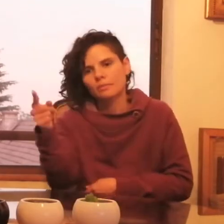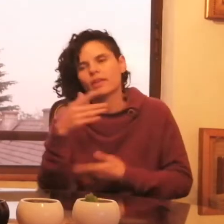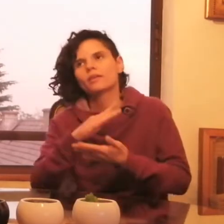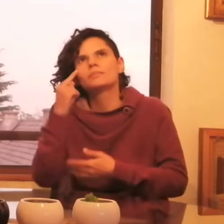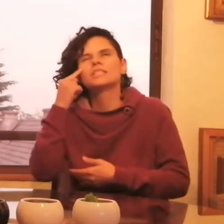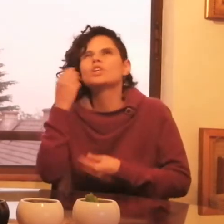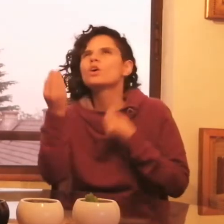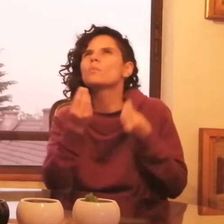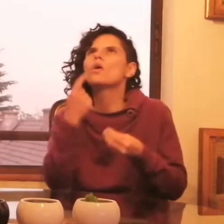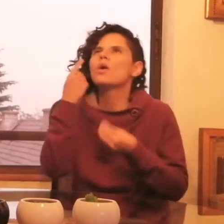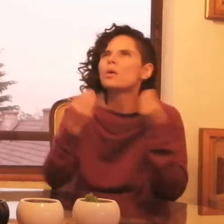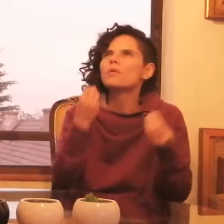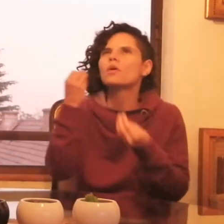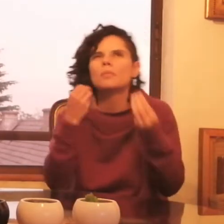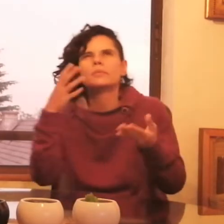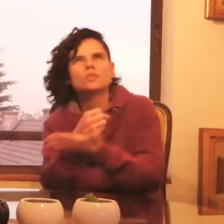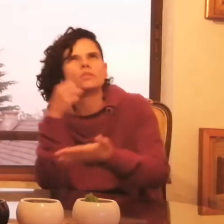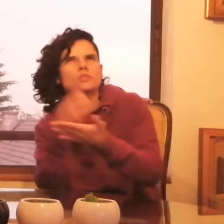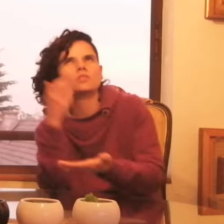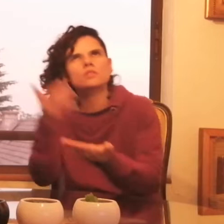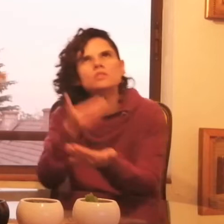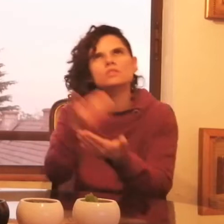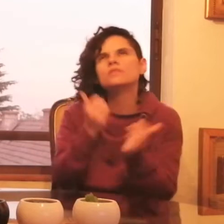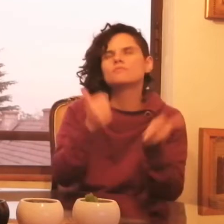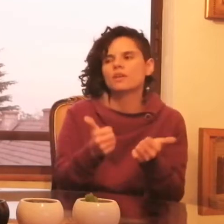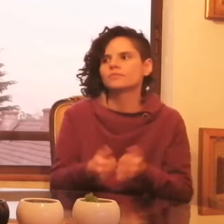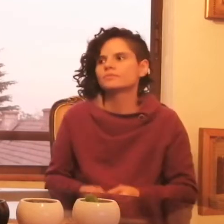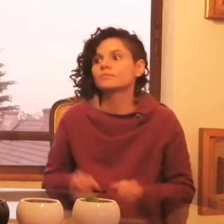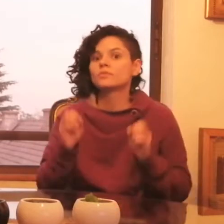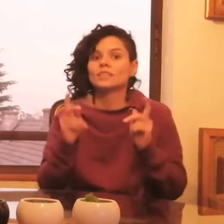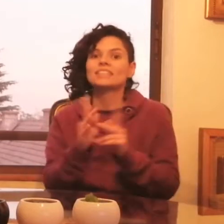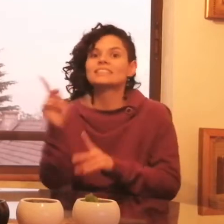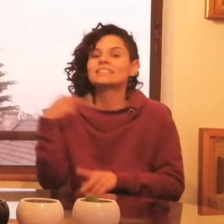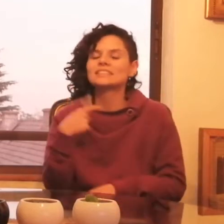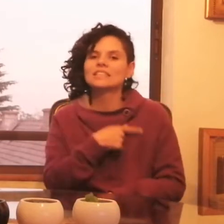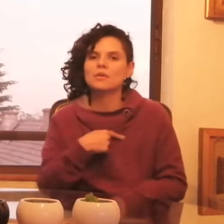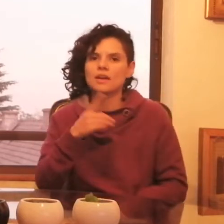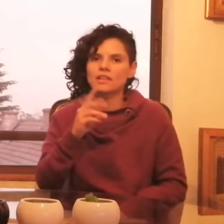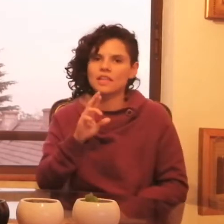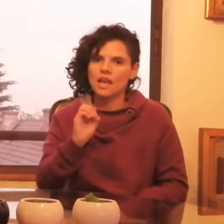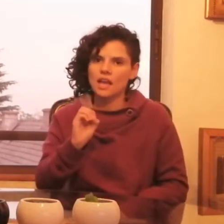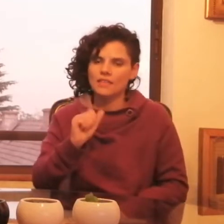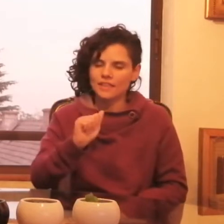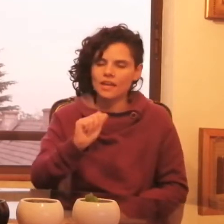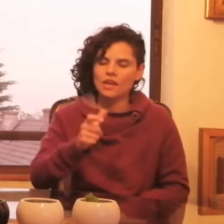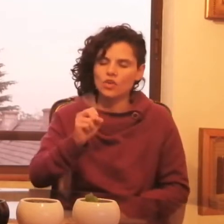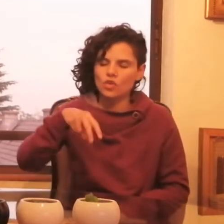que la cosa surja - funcione, entonces tuviste Dragonworks que mucha gente lo conoce